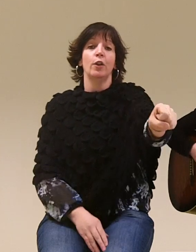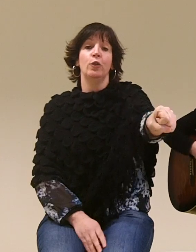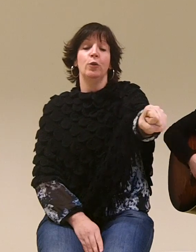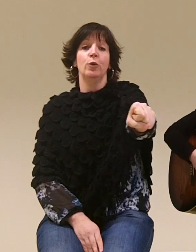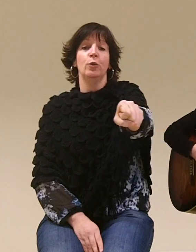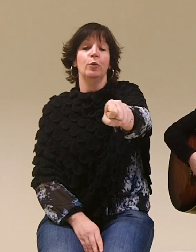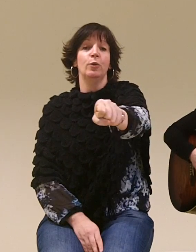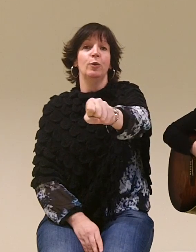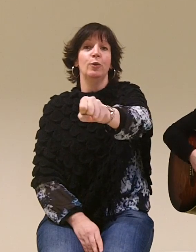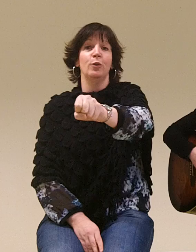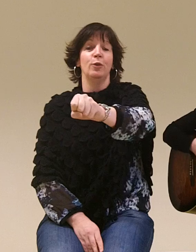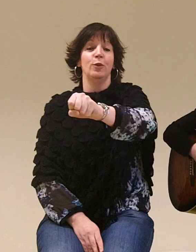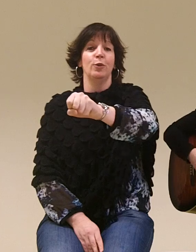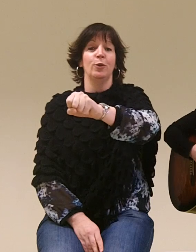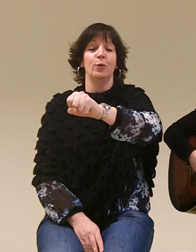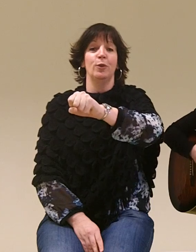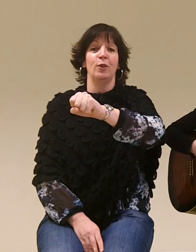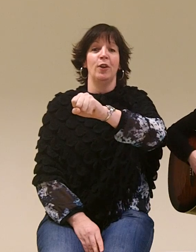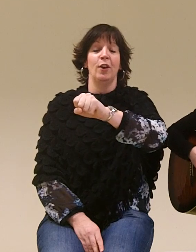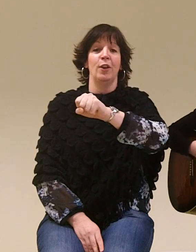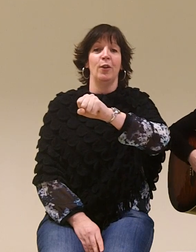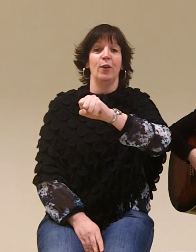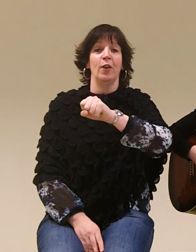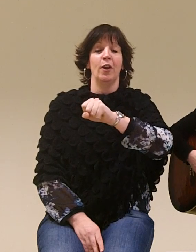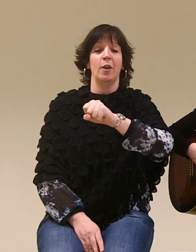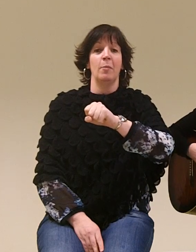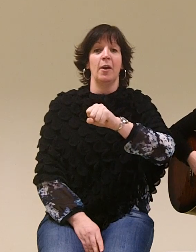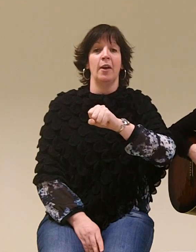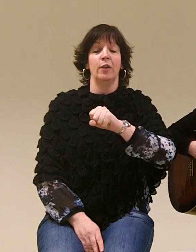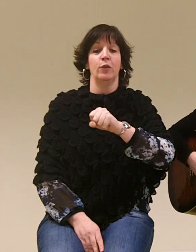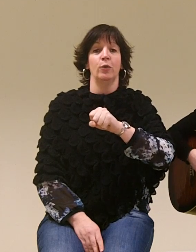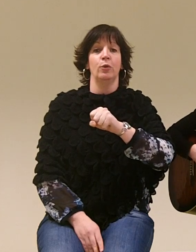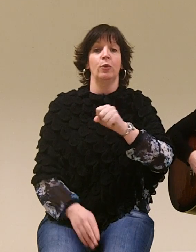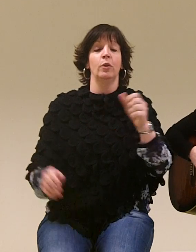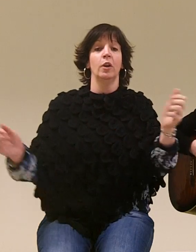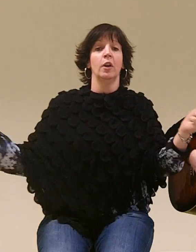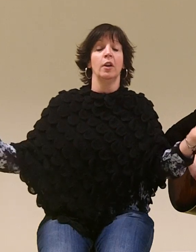doe doe de deuren maar toe